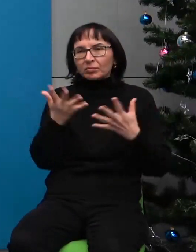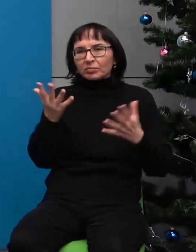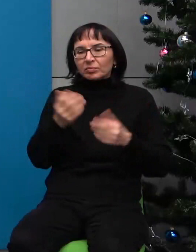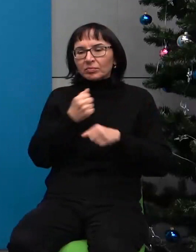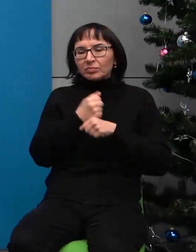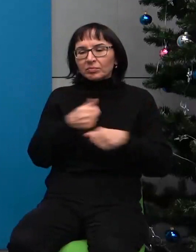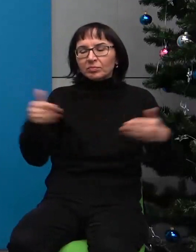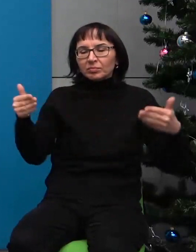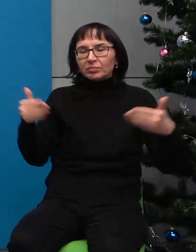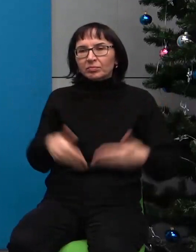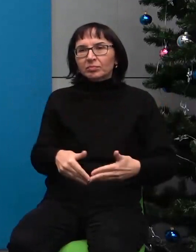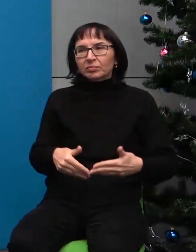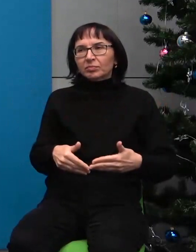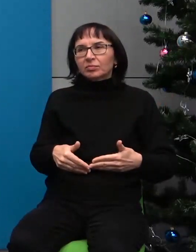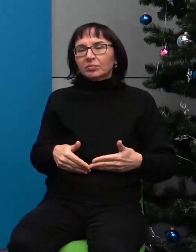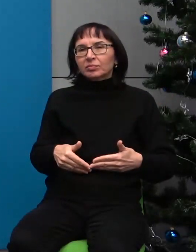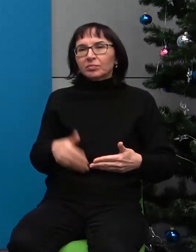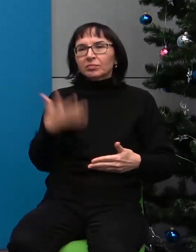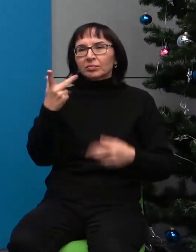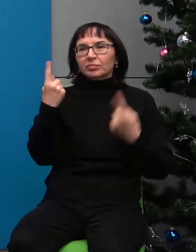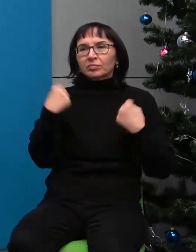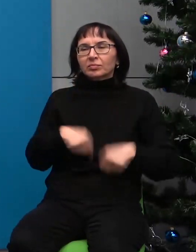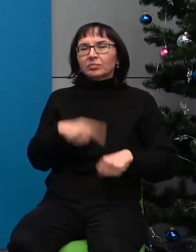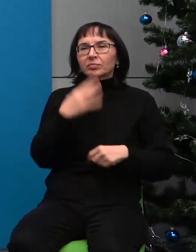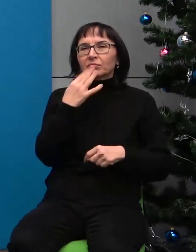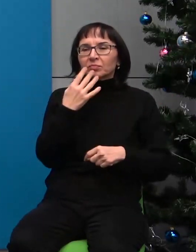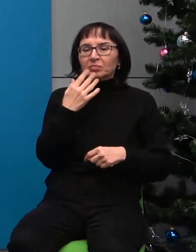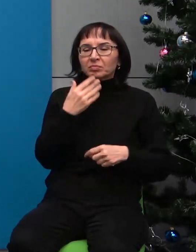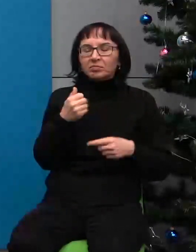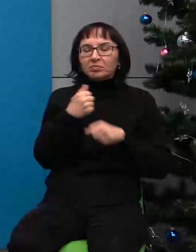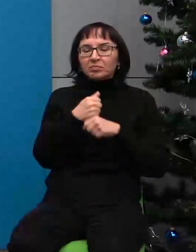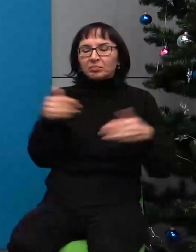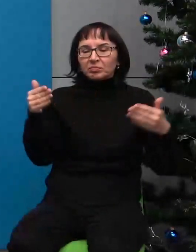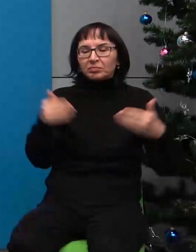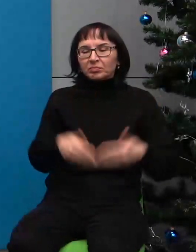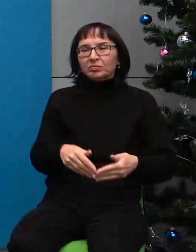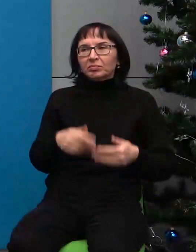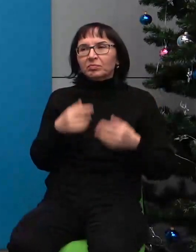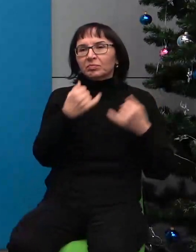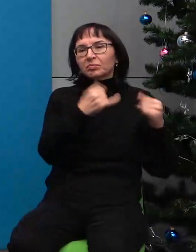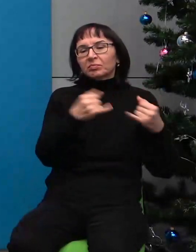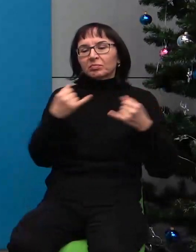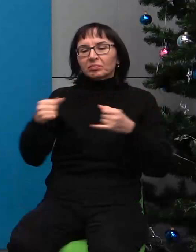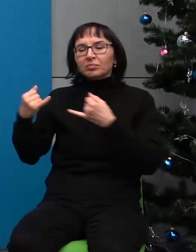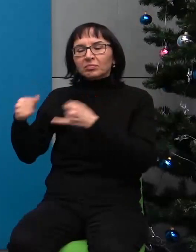5 osób twierdzi, że Bruno Schulza pochowały. Każdy w innym miejscu.